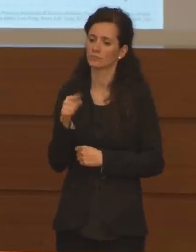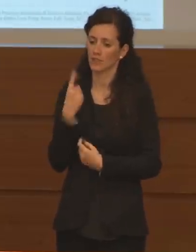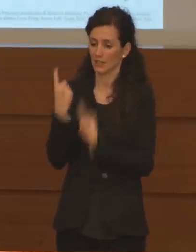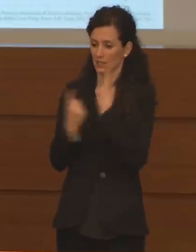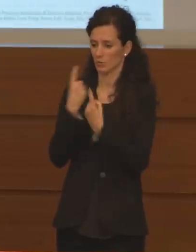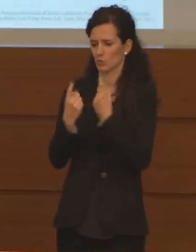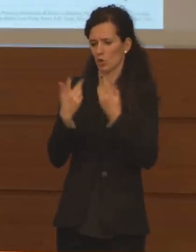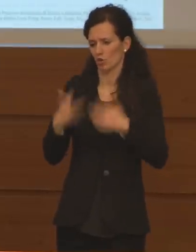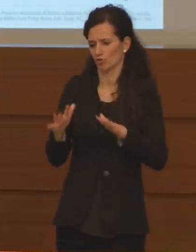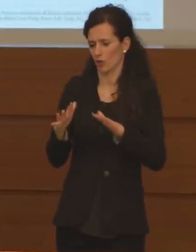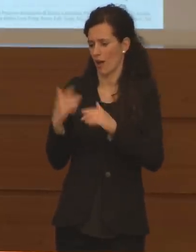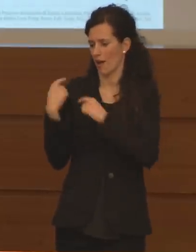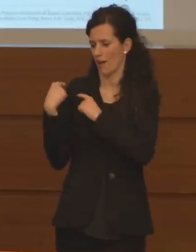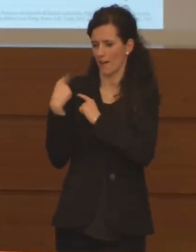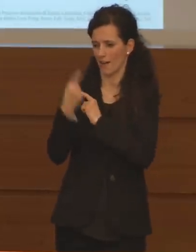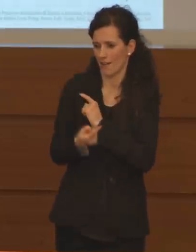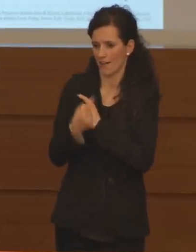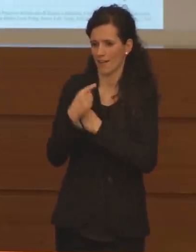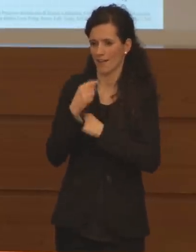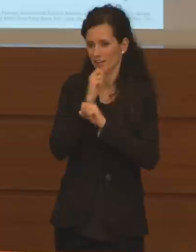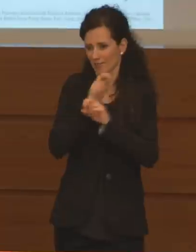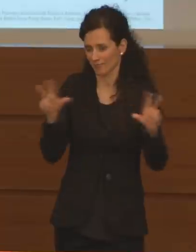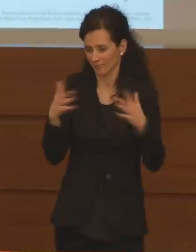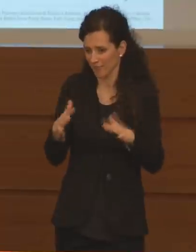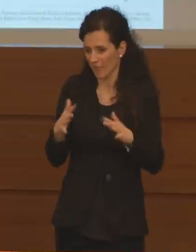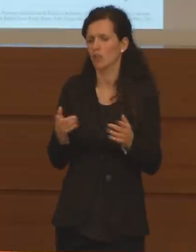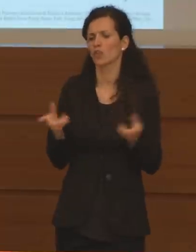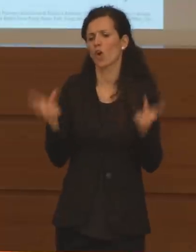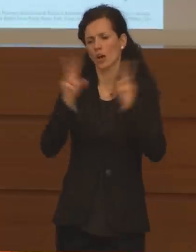già negli ultimi giorni e anche ribadite ieri,